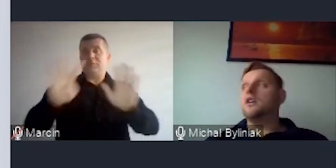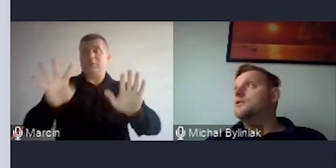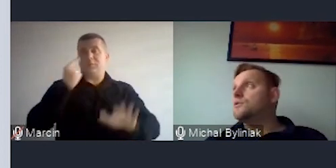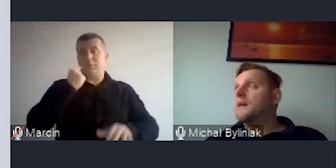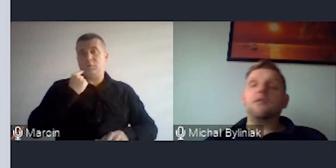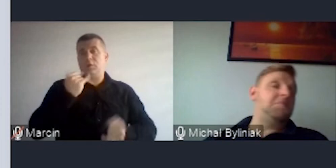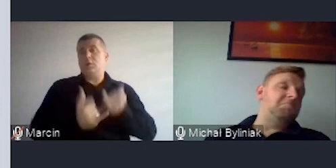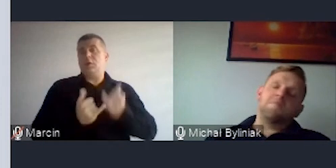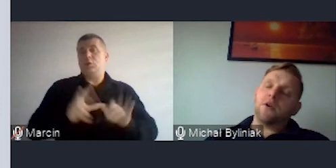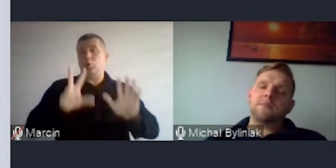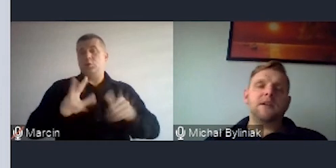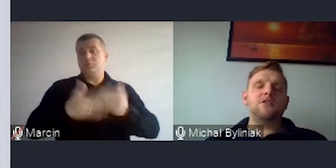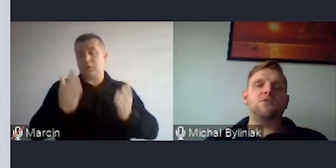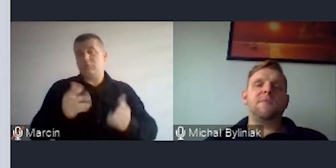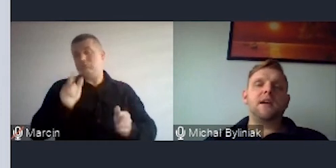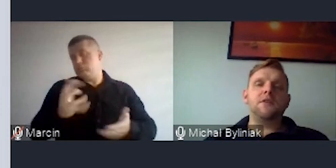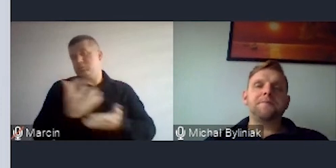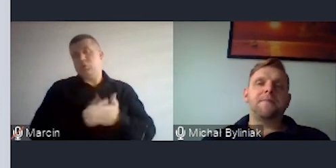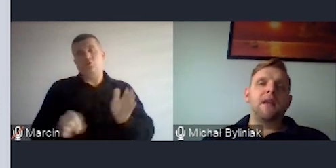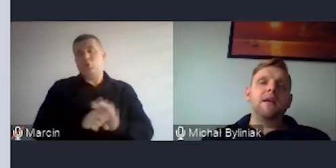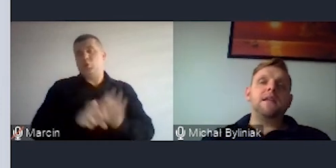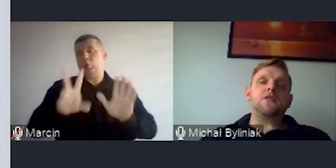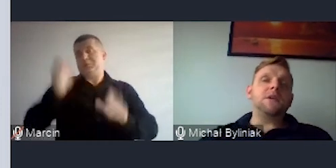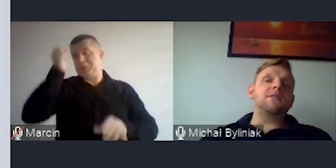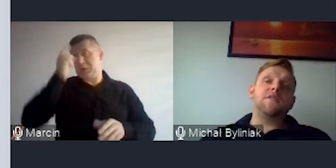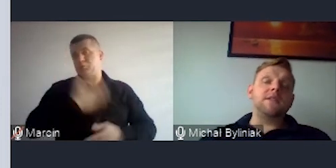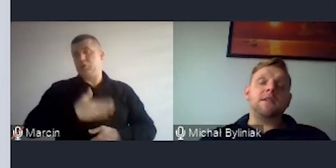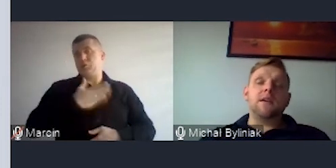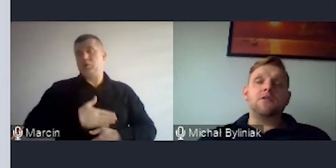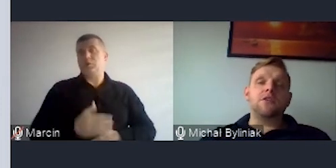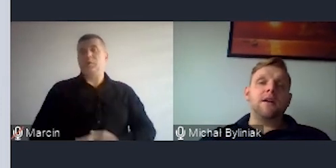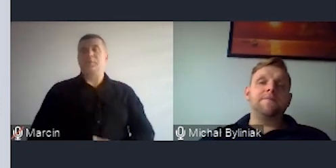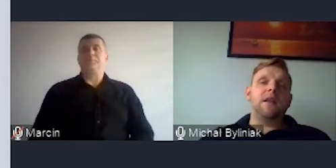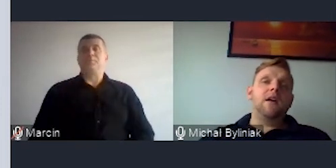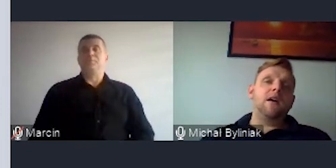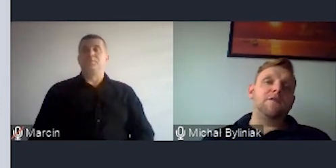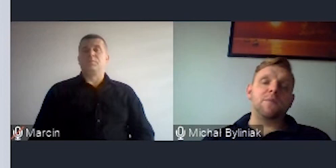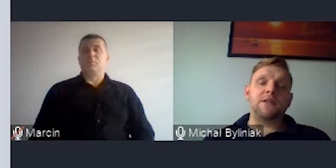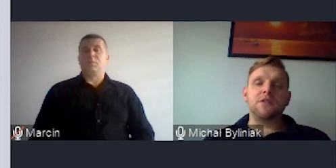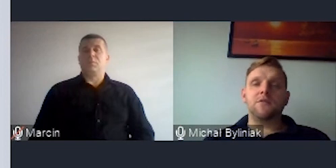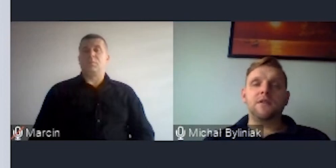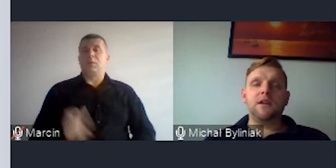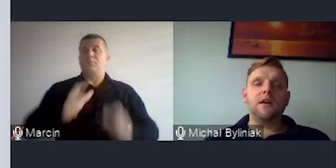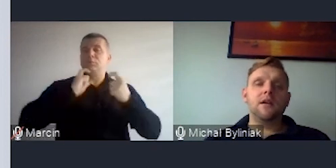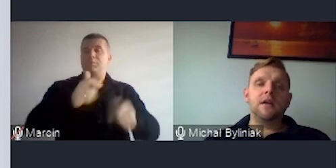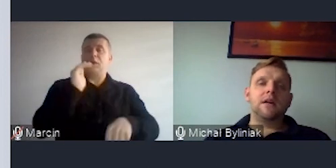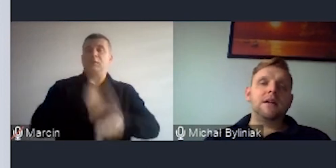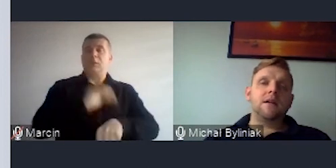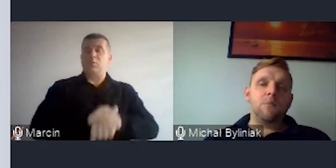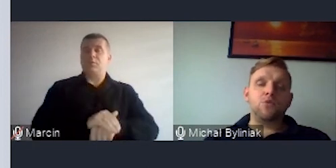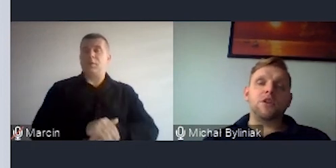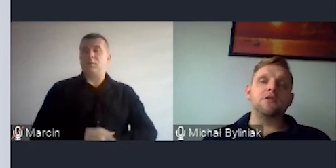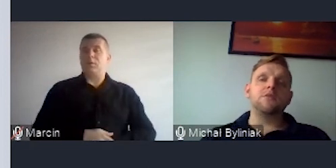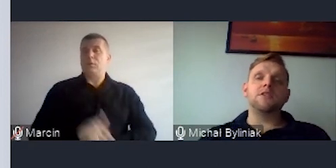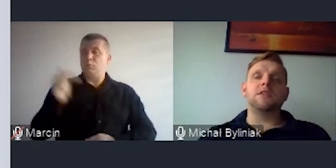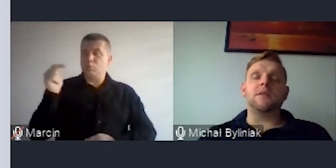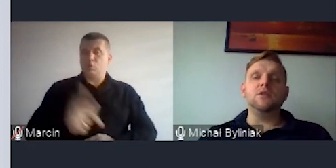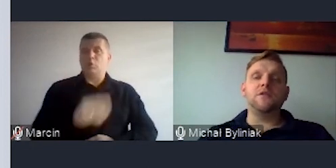Jeśli ósmego – mogę zbierać do ósmej rano, natomiast kwestia tego, że w przypadku zamówienia muszę dotrzymać tych terminów